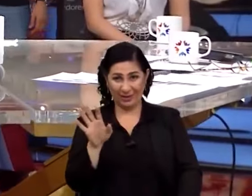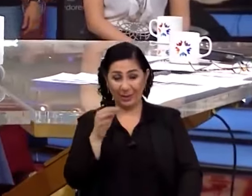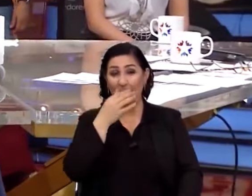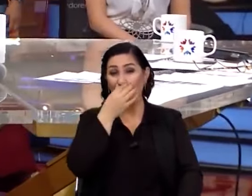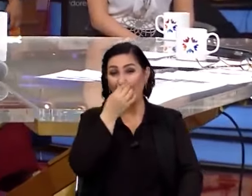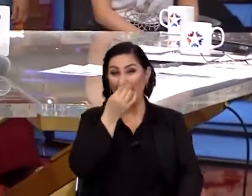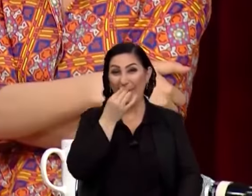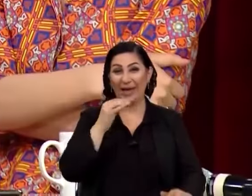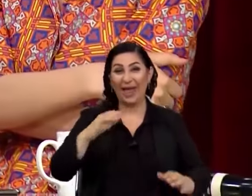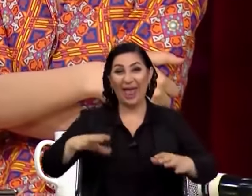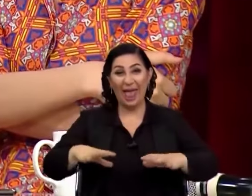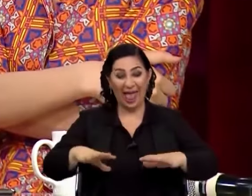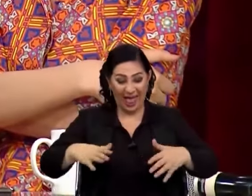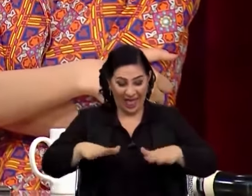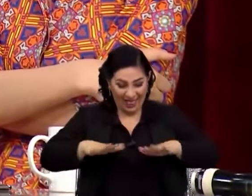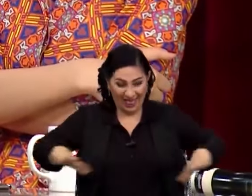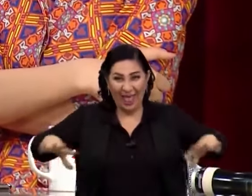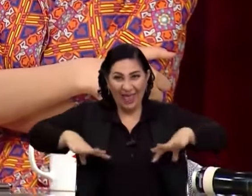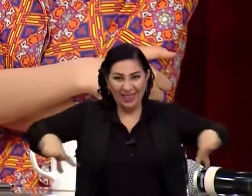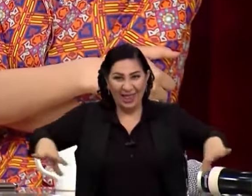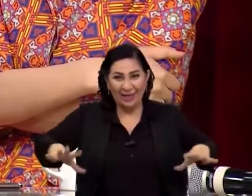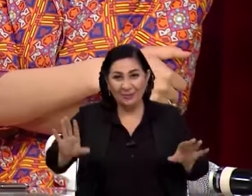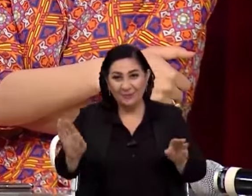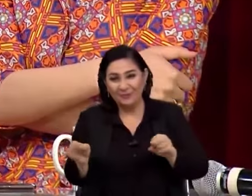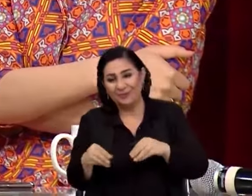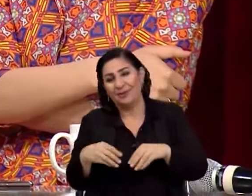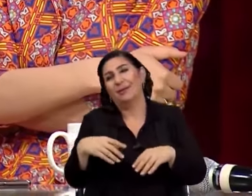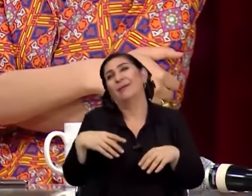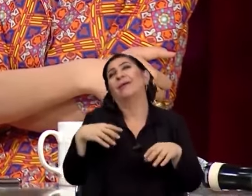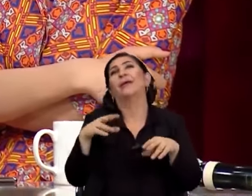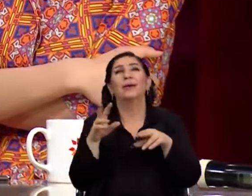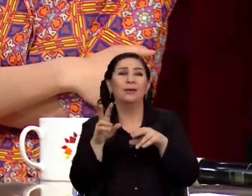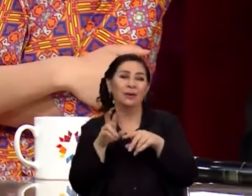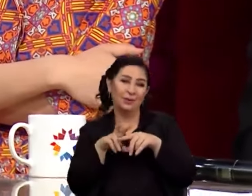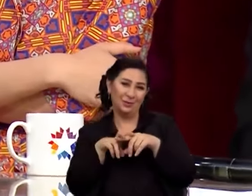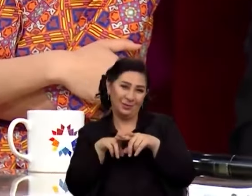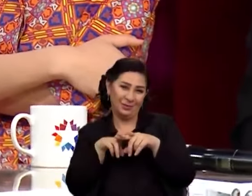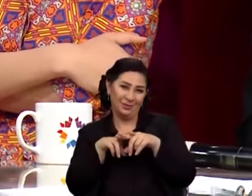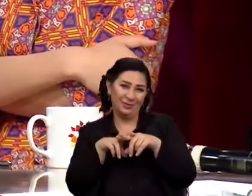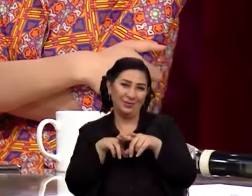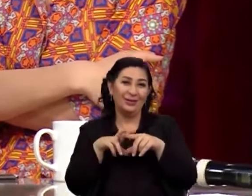etekli eteğini kollayarak böyle nahar Nah diyerek böyle poz vereceği bir şey